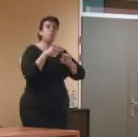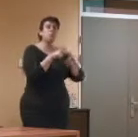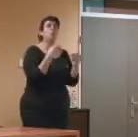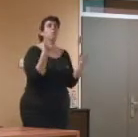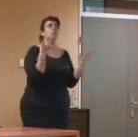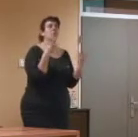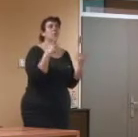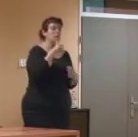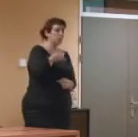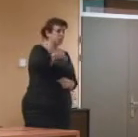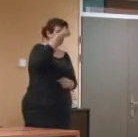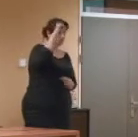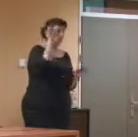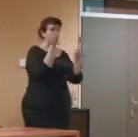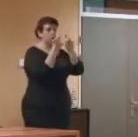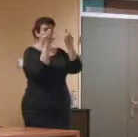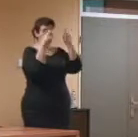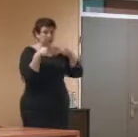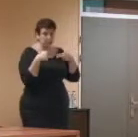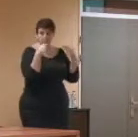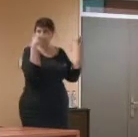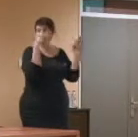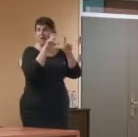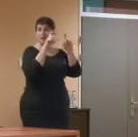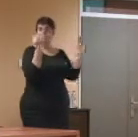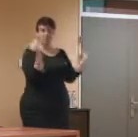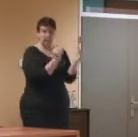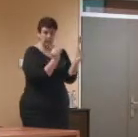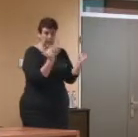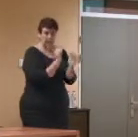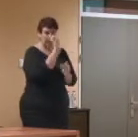hasta empresas públicas, pequeñas empresas como Emarsa, tenemos aquí a